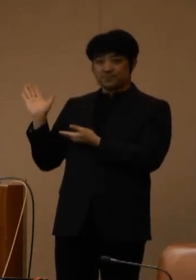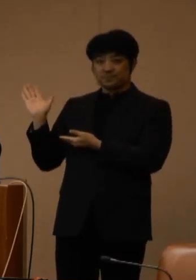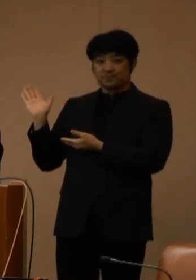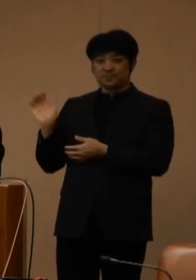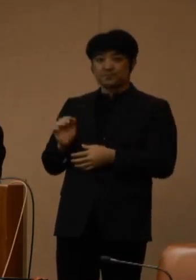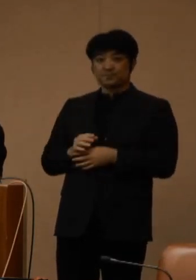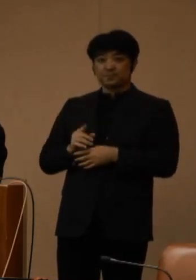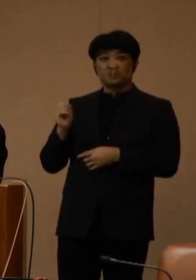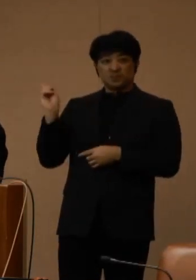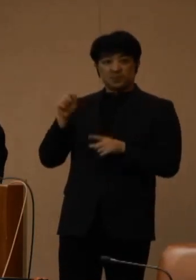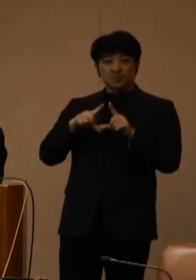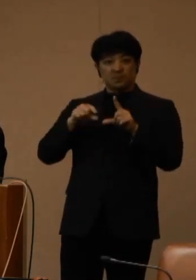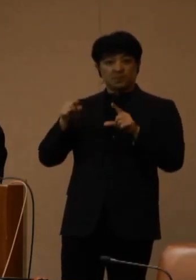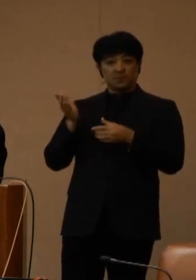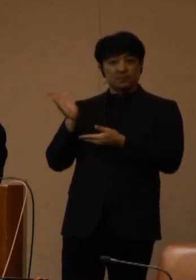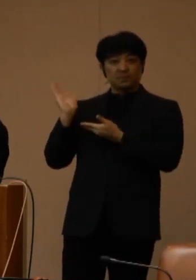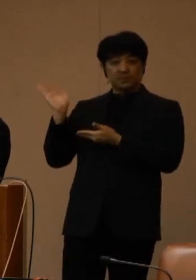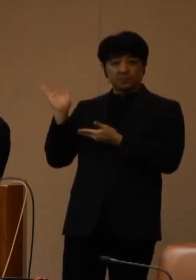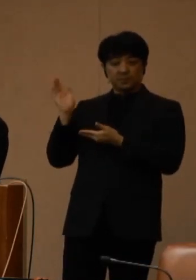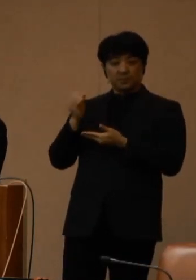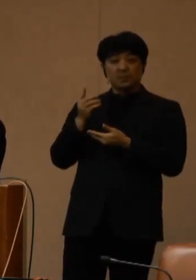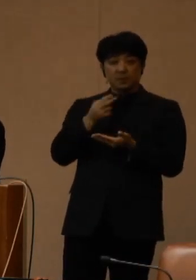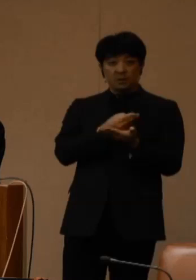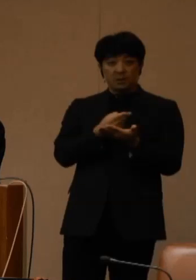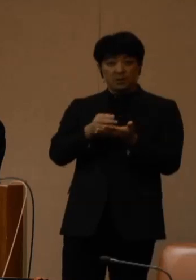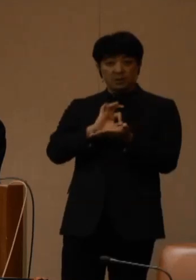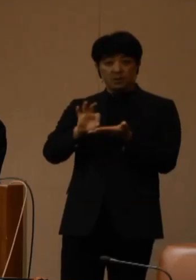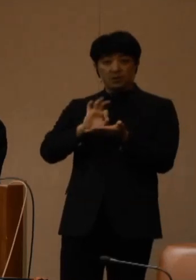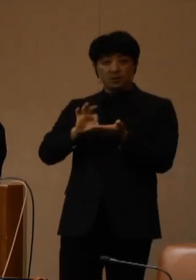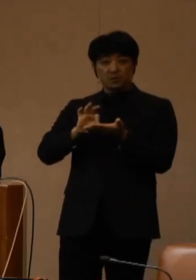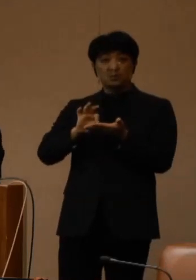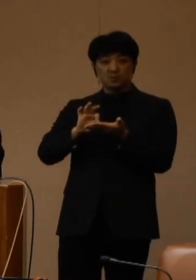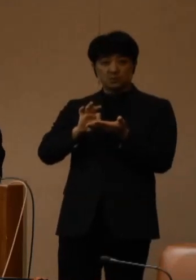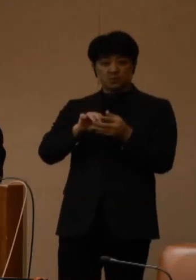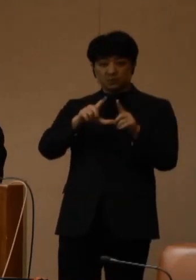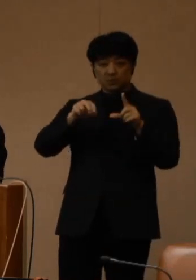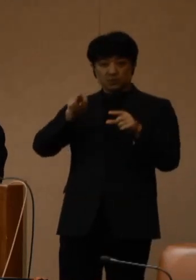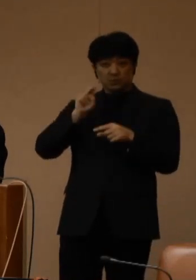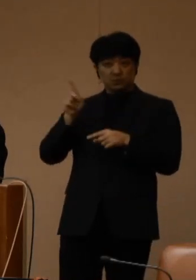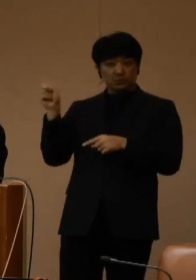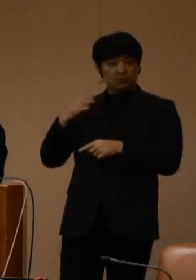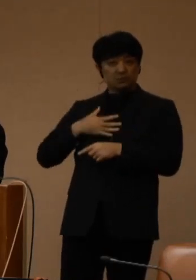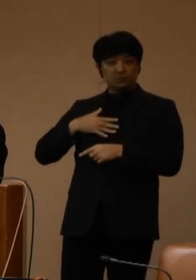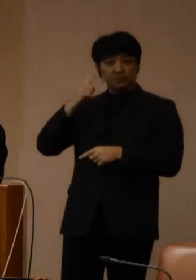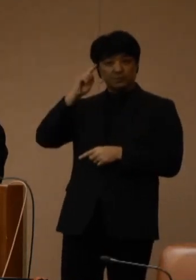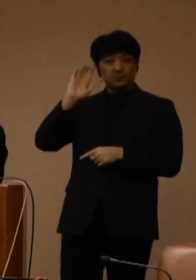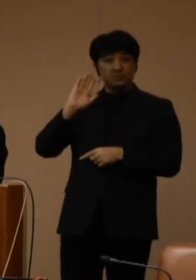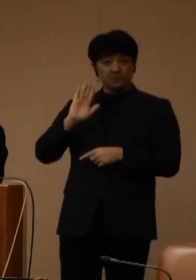この療養者数と推移をご覧になってもわかると思いますが、